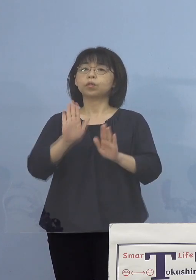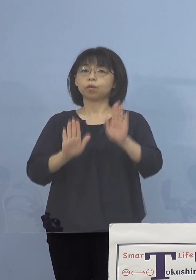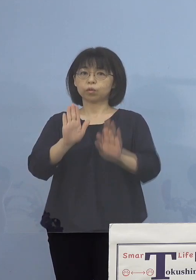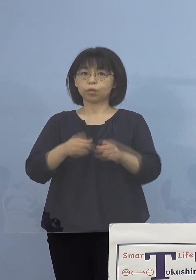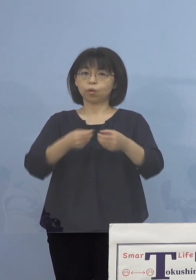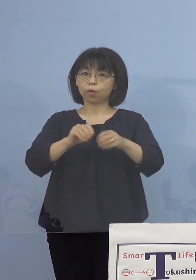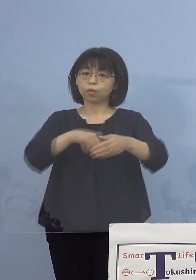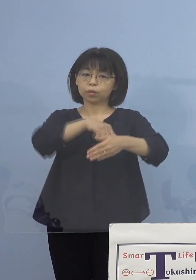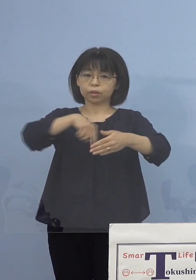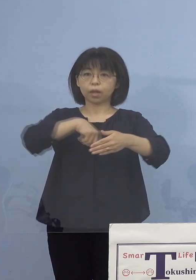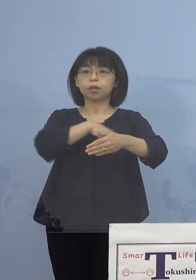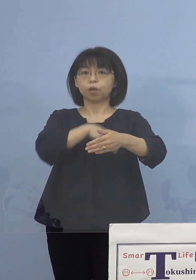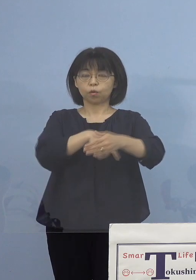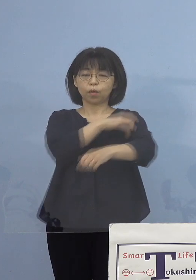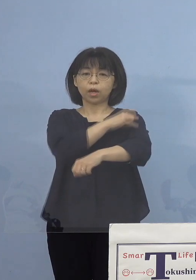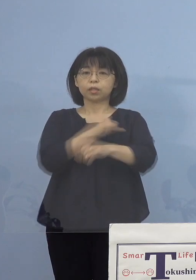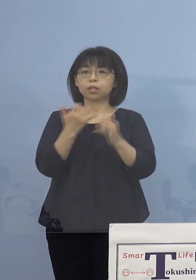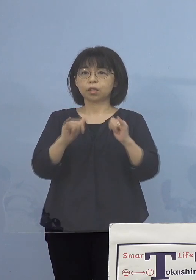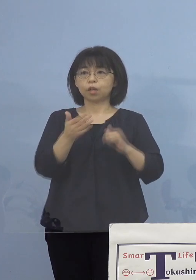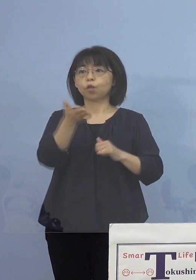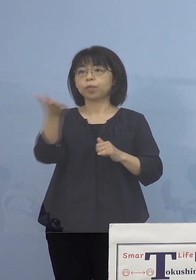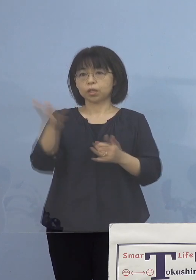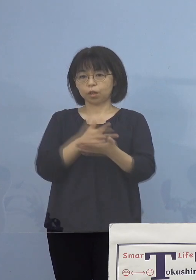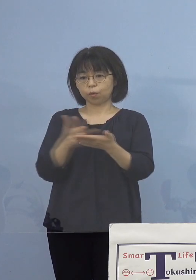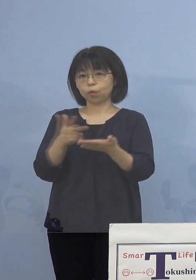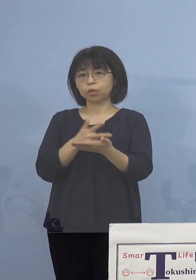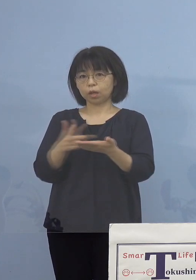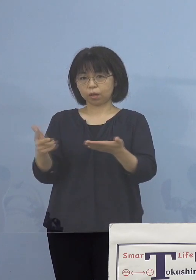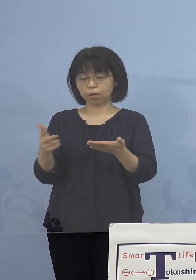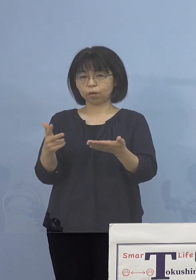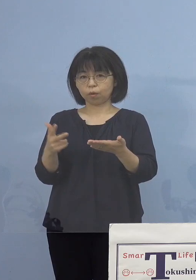記者の皆様の手元に配布の資料をご参照ください